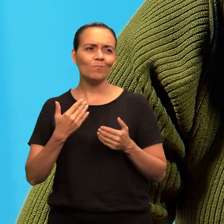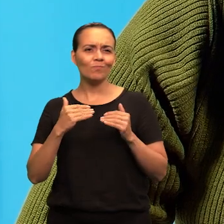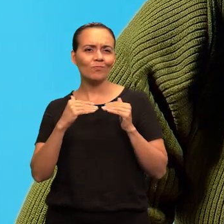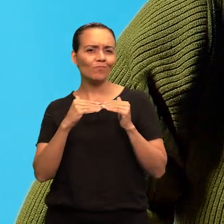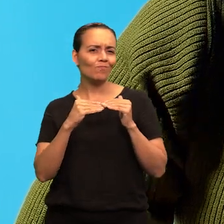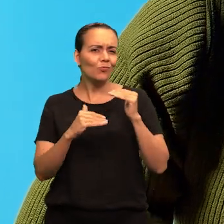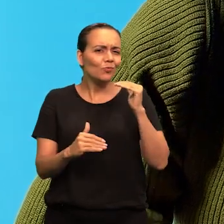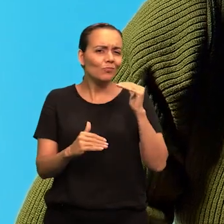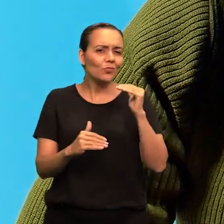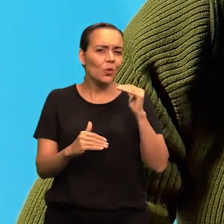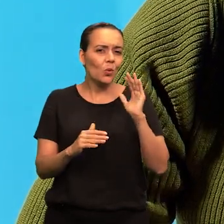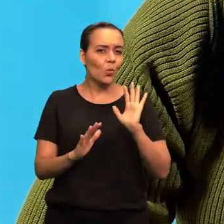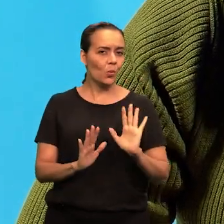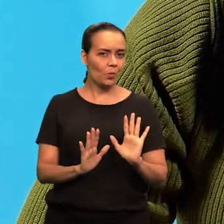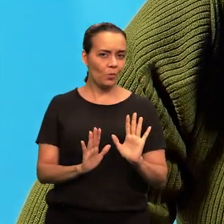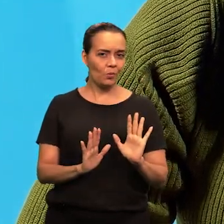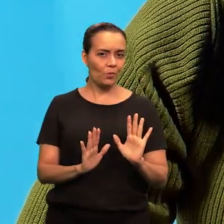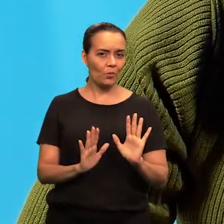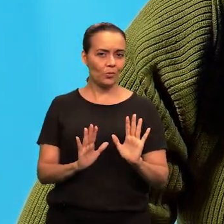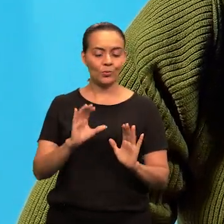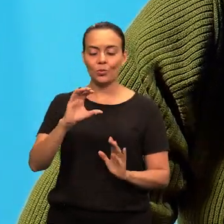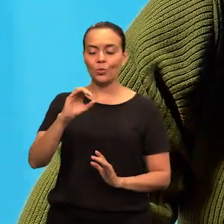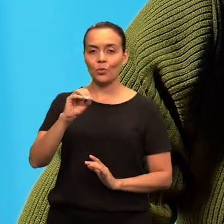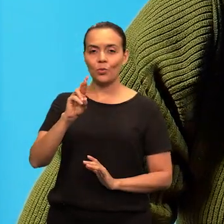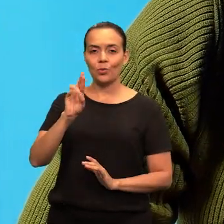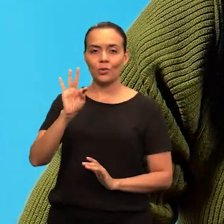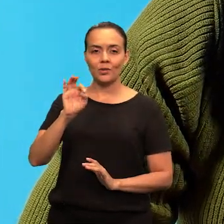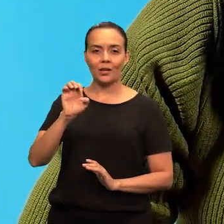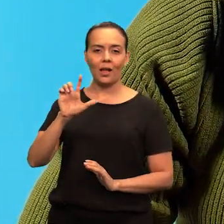em linha com Cortella. Liberdade